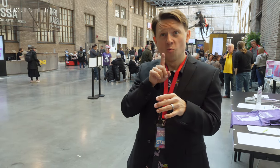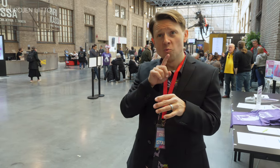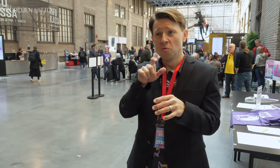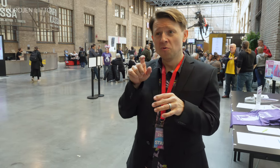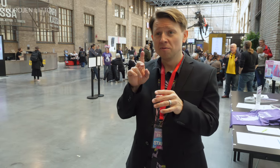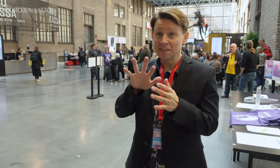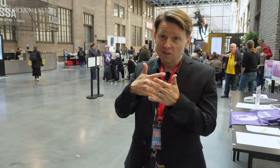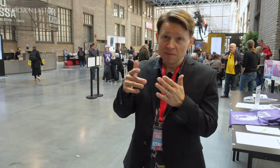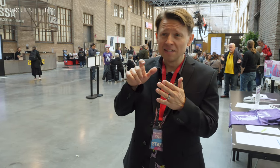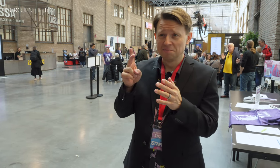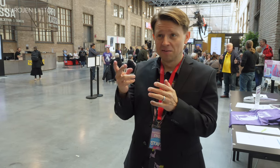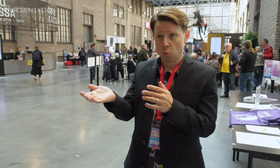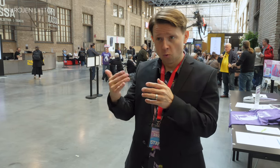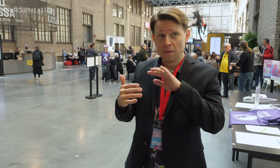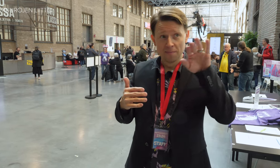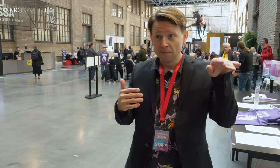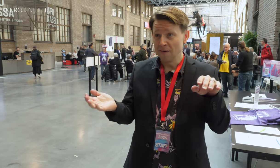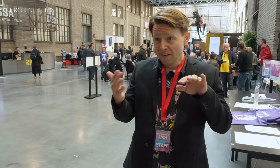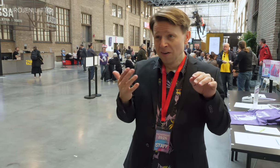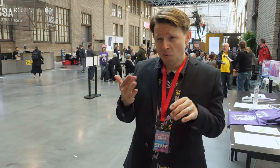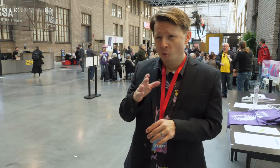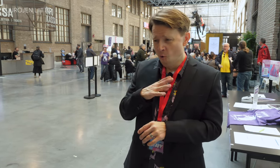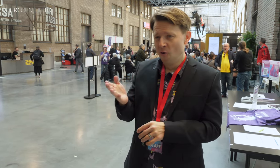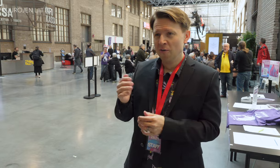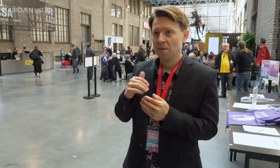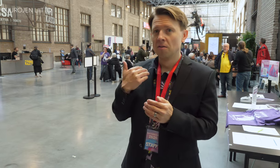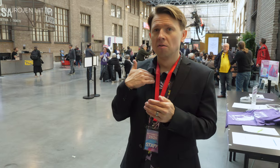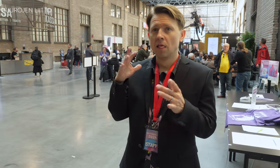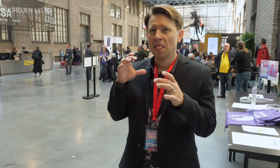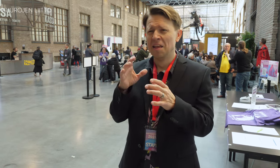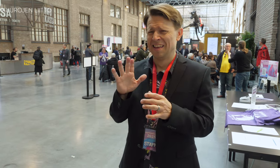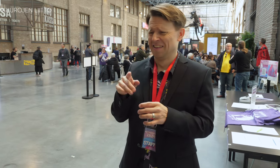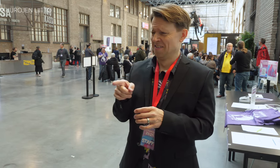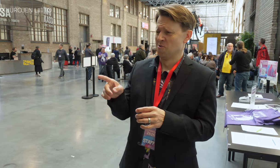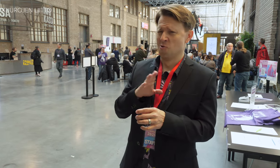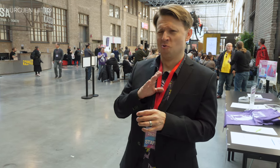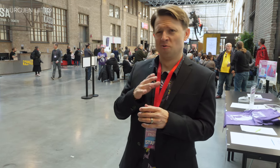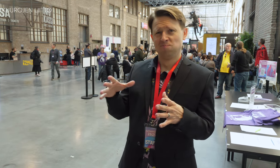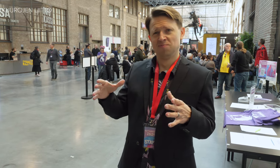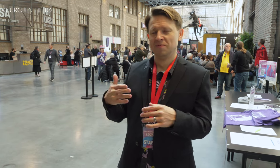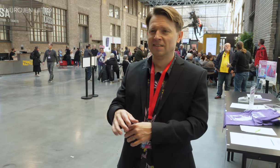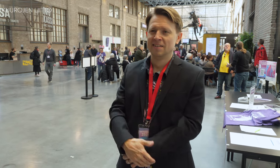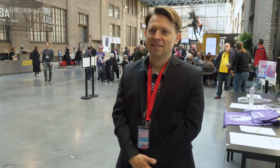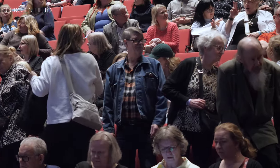Kuuroja siis tulee ja menee. Eivät kuurot ole mihinkään häviämässä.